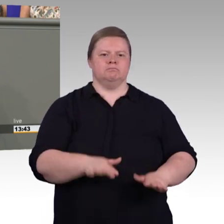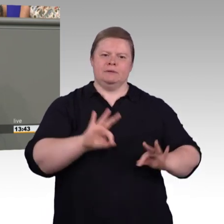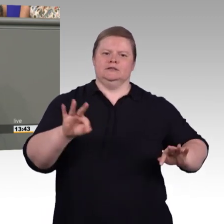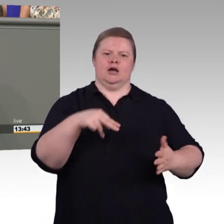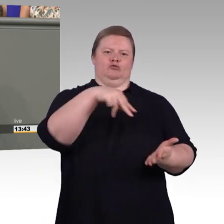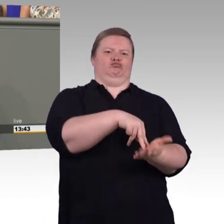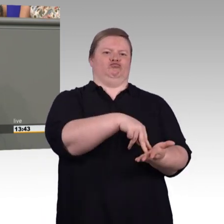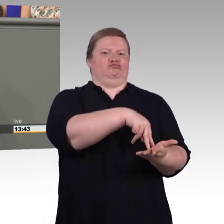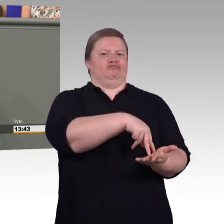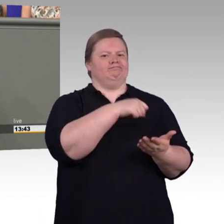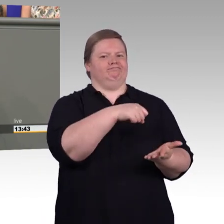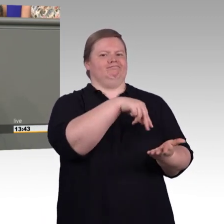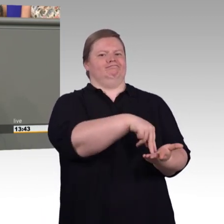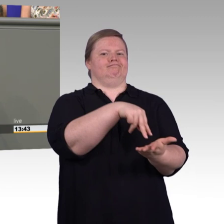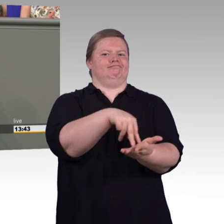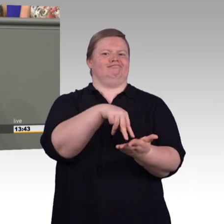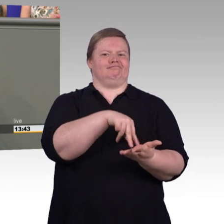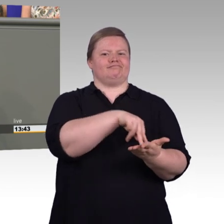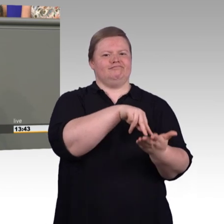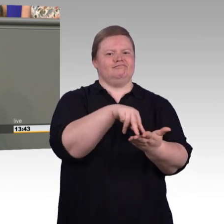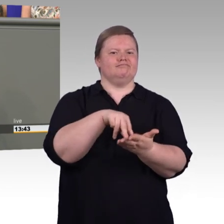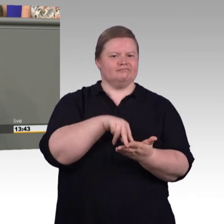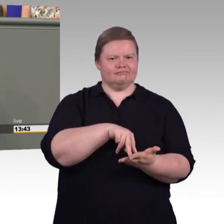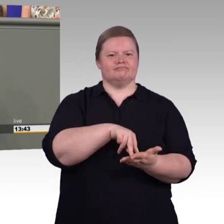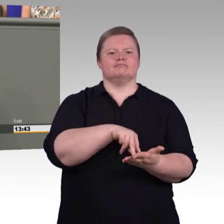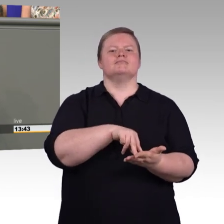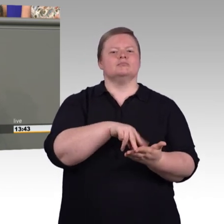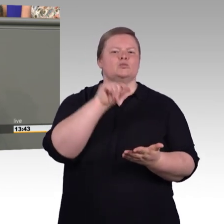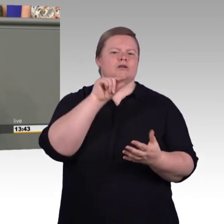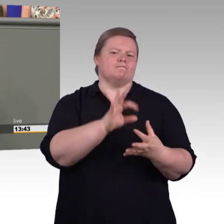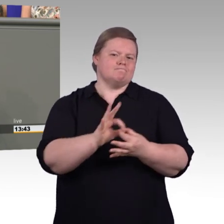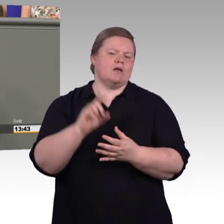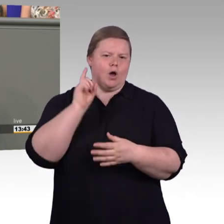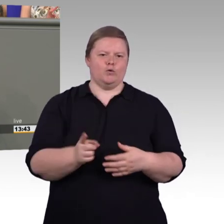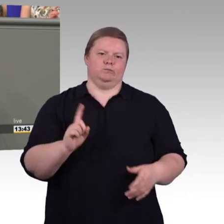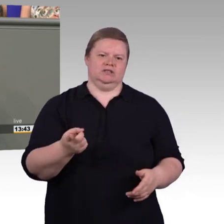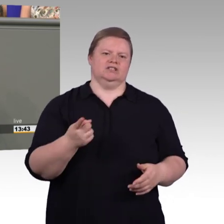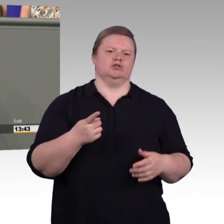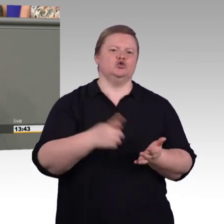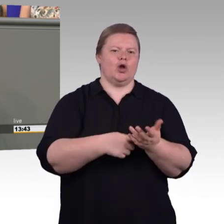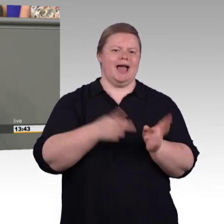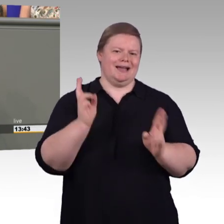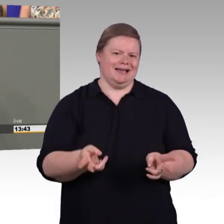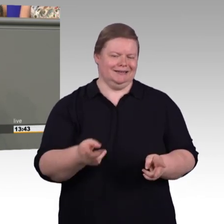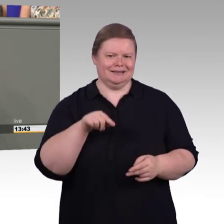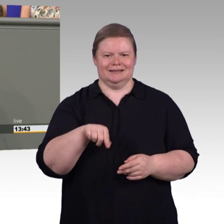nicht auf der Höhe des Freibetrags für Erwachsene ist. Das sind alles Themen, über die wir reden können. Es kommt am Ende des Tages darauf an,